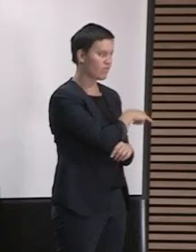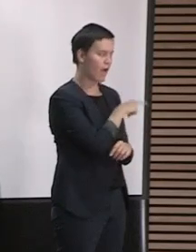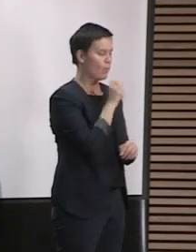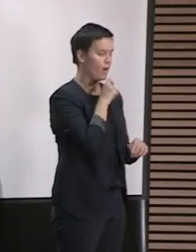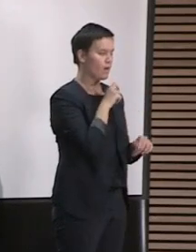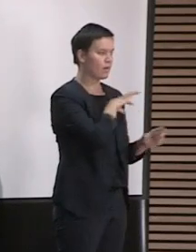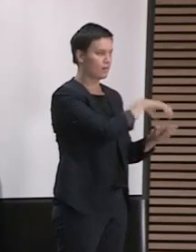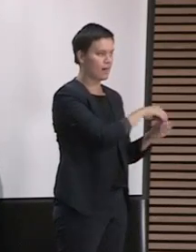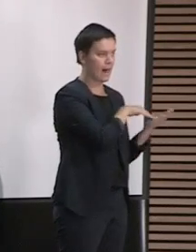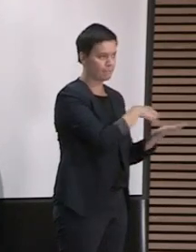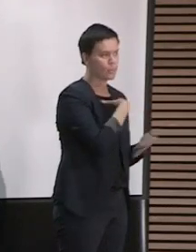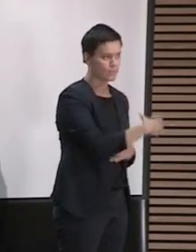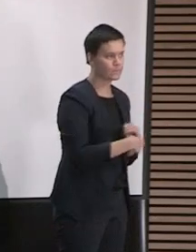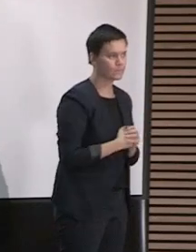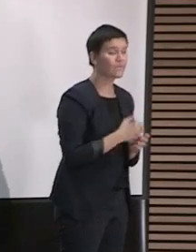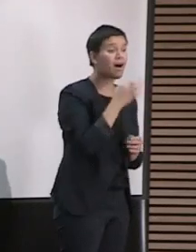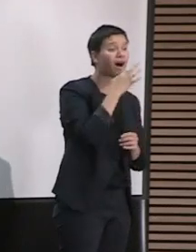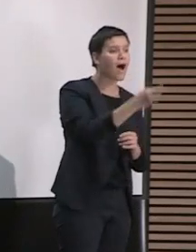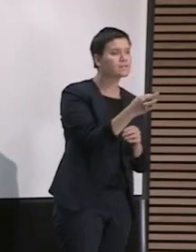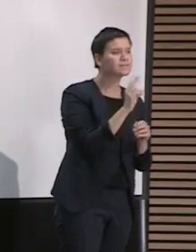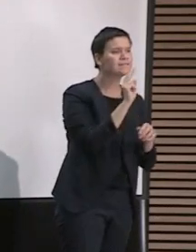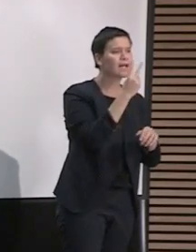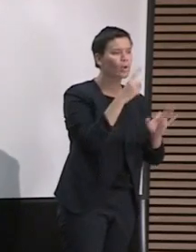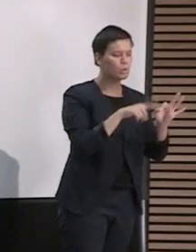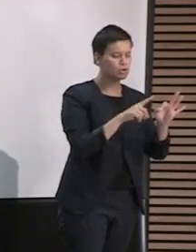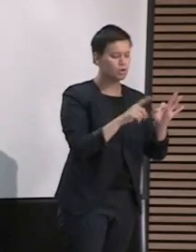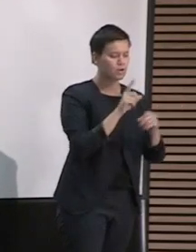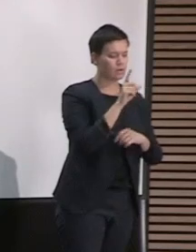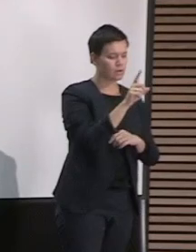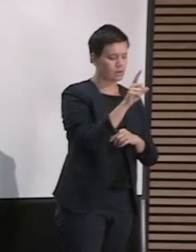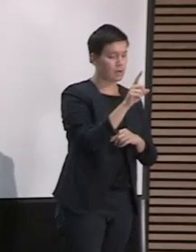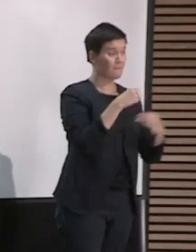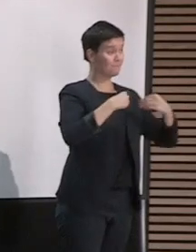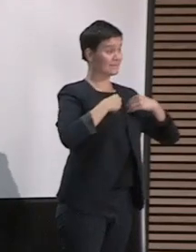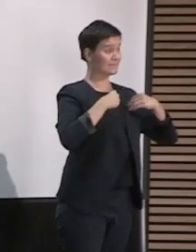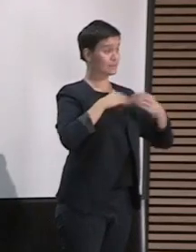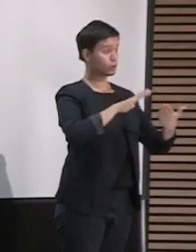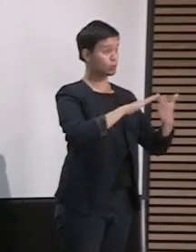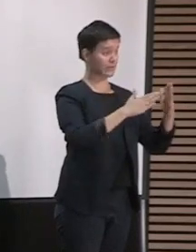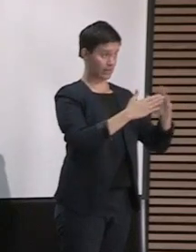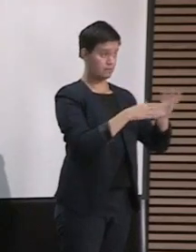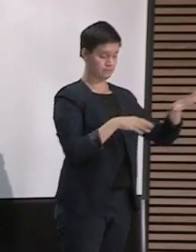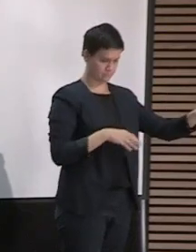ipurangi. E nehenehe ta tatou